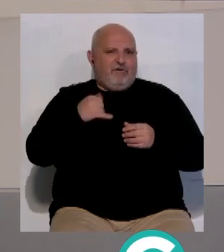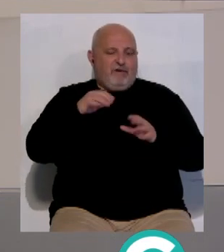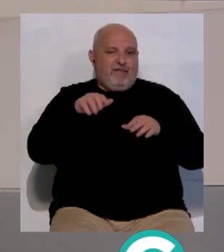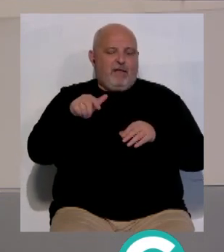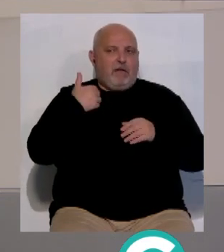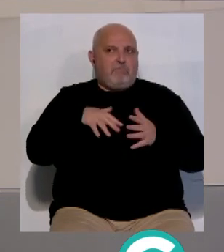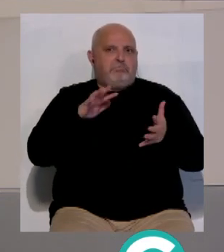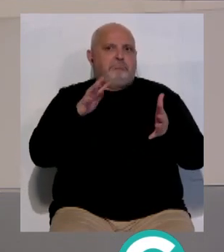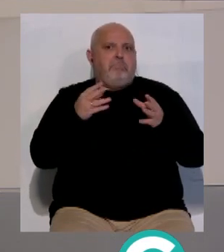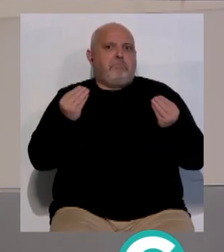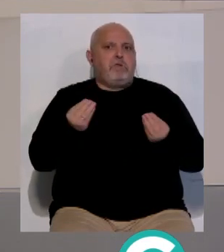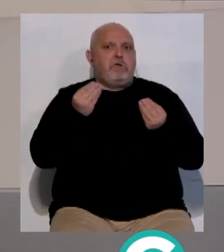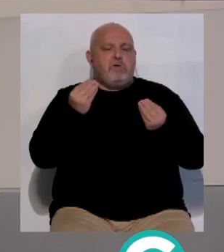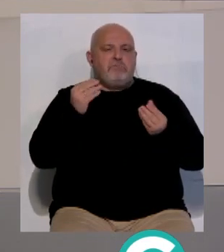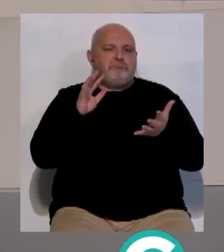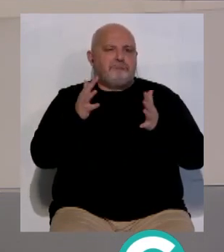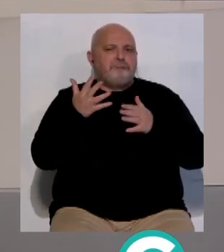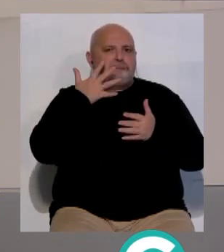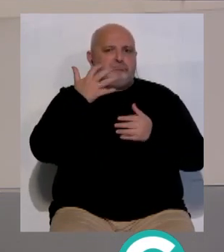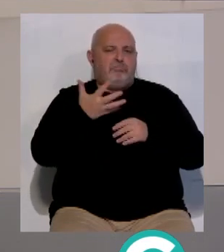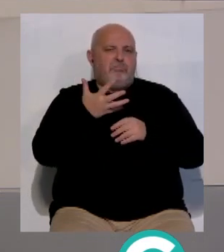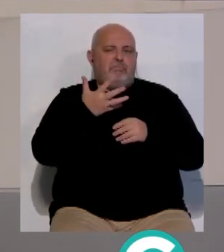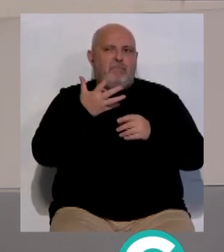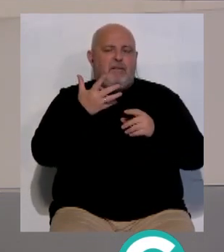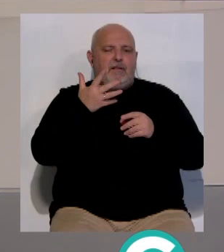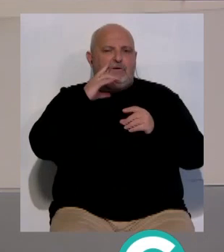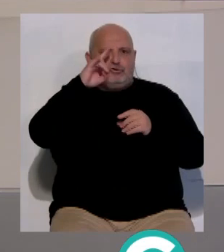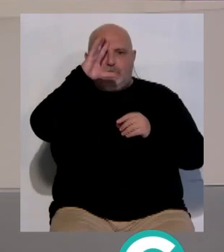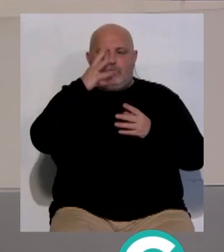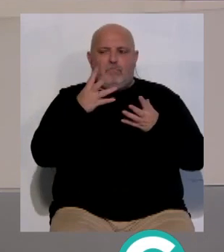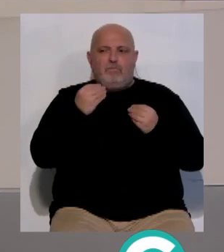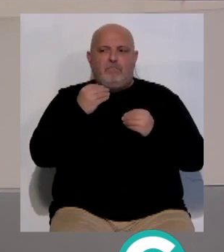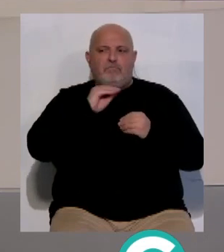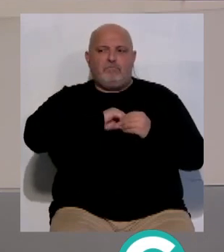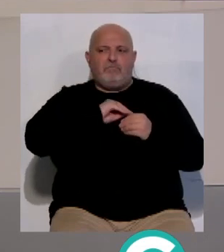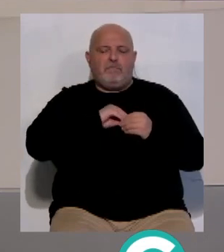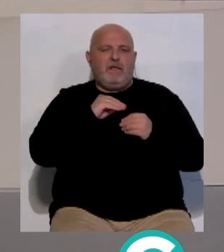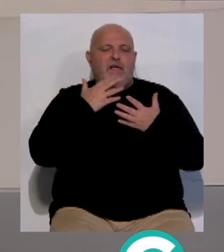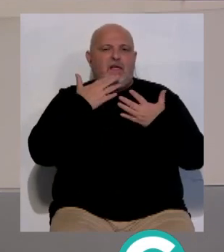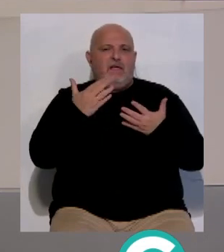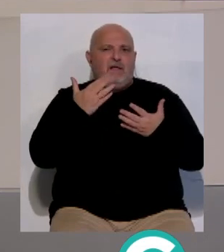salió con muchísima personalidad me sorprendió una auténtica barbaridad gratamente ver có los